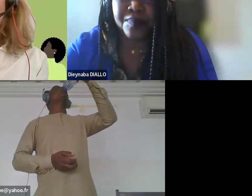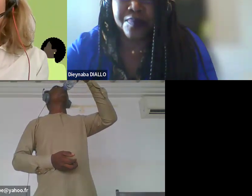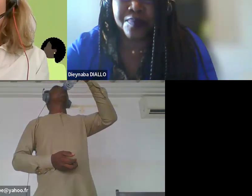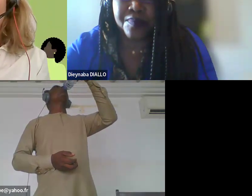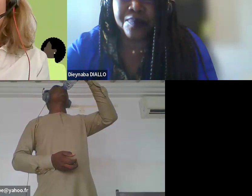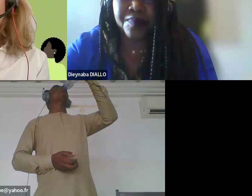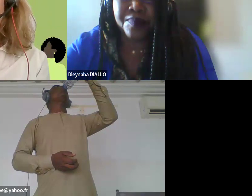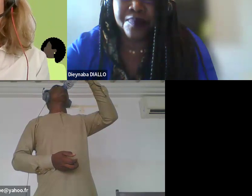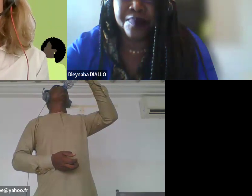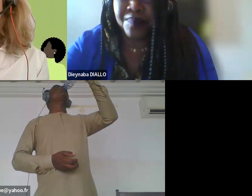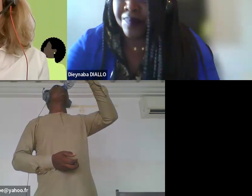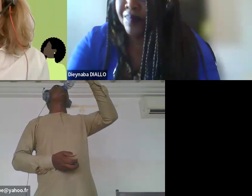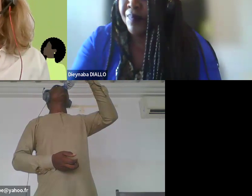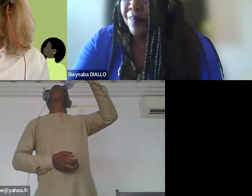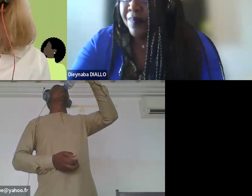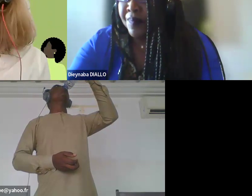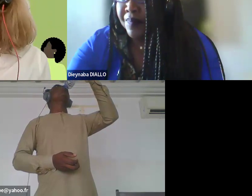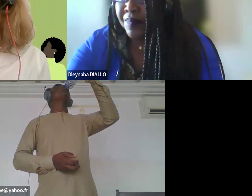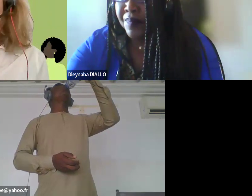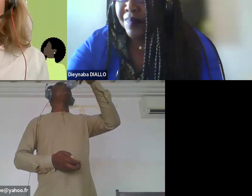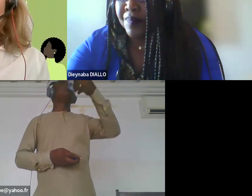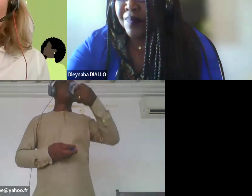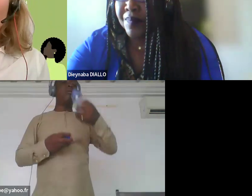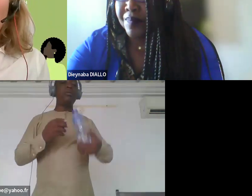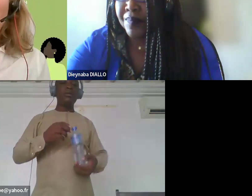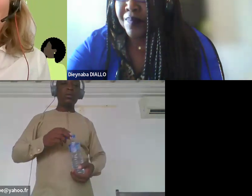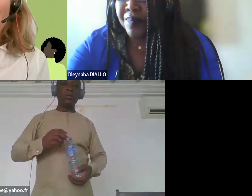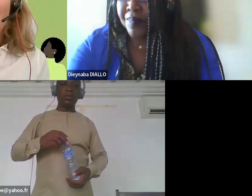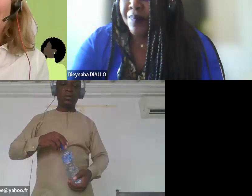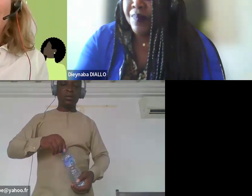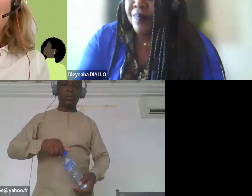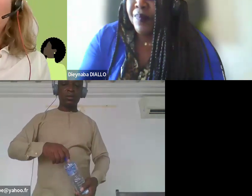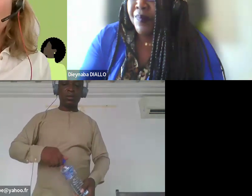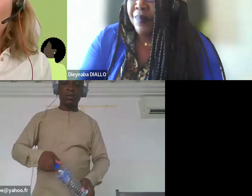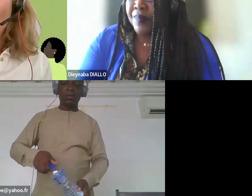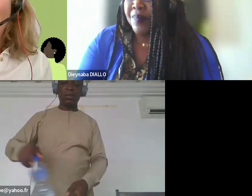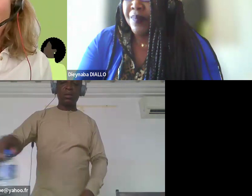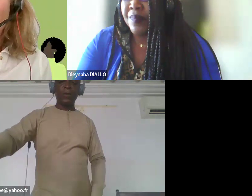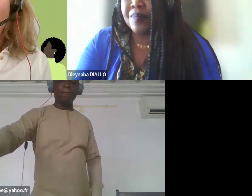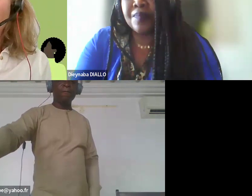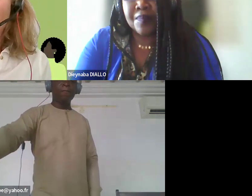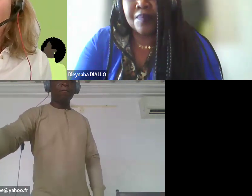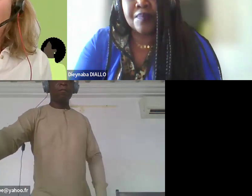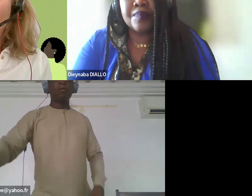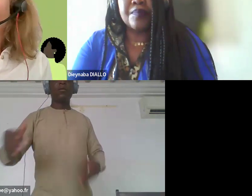et aussi ton expérience avec lafe des actions concrètes qui ont été